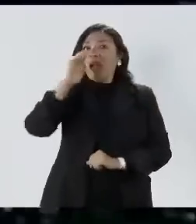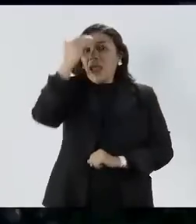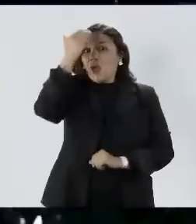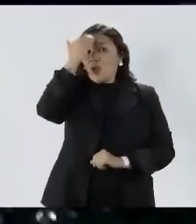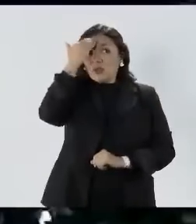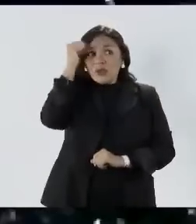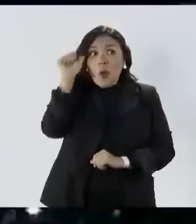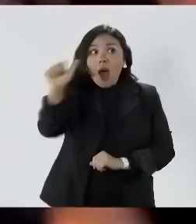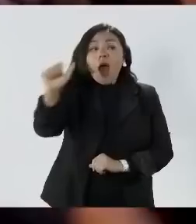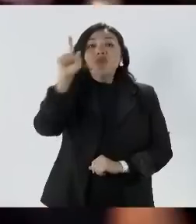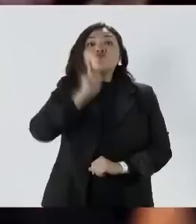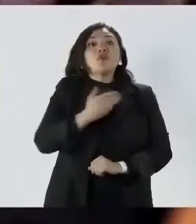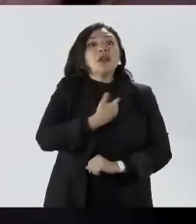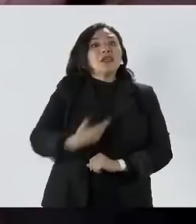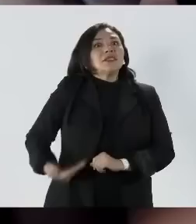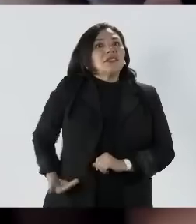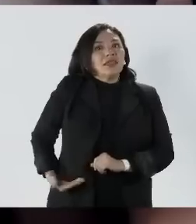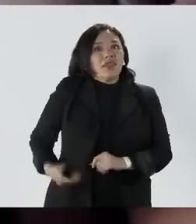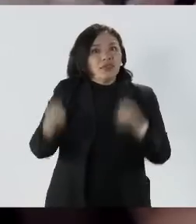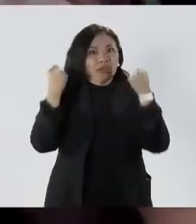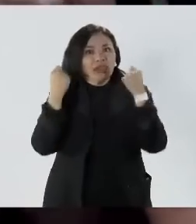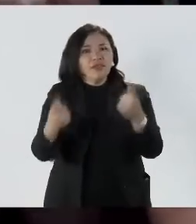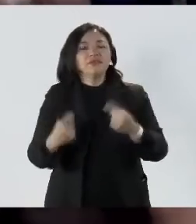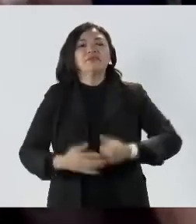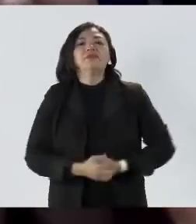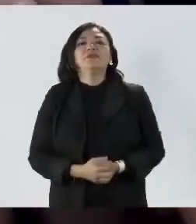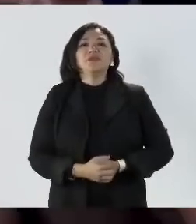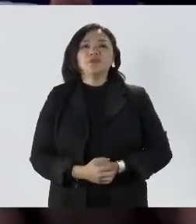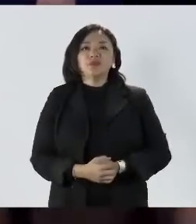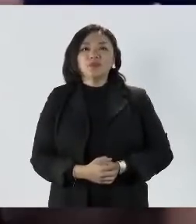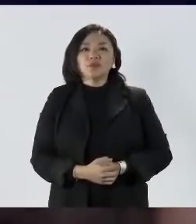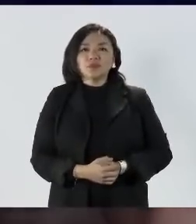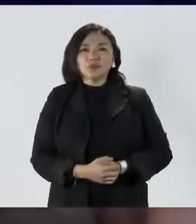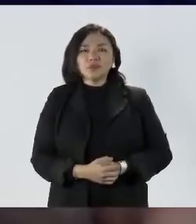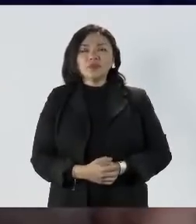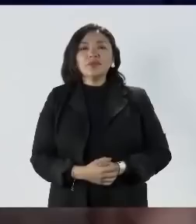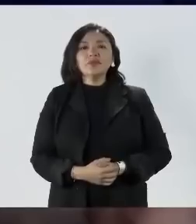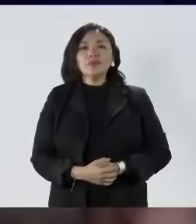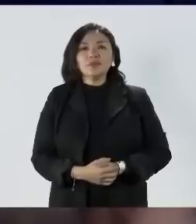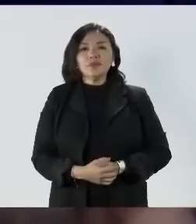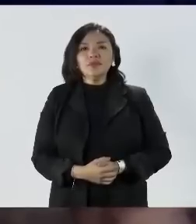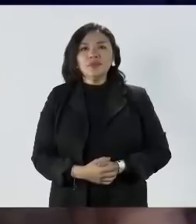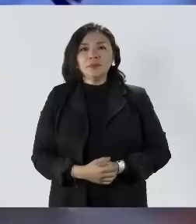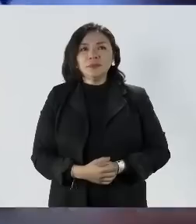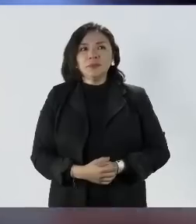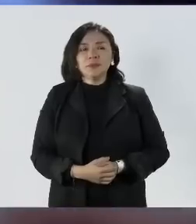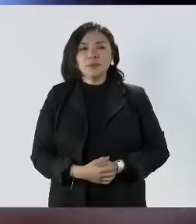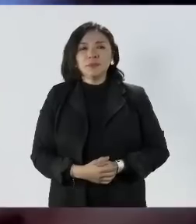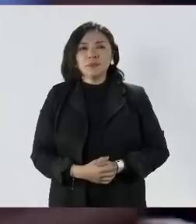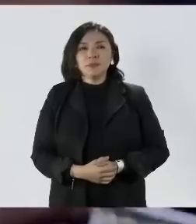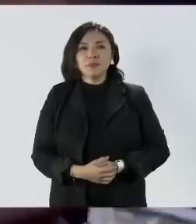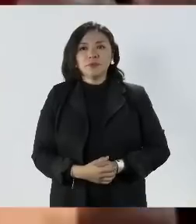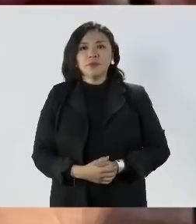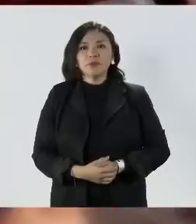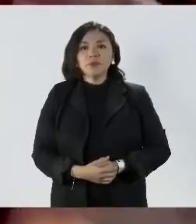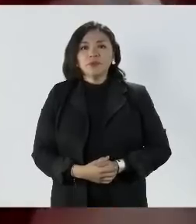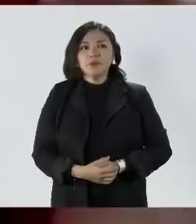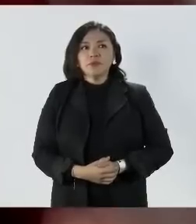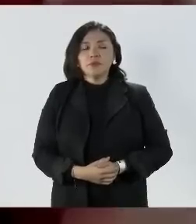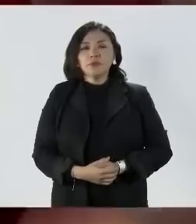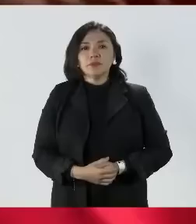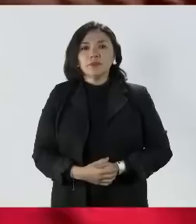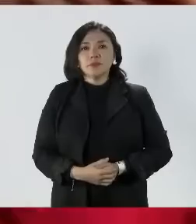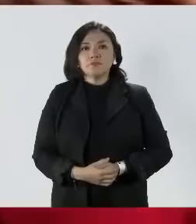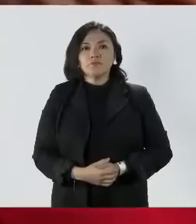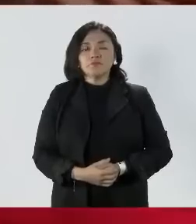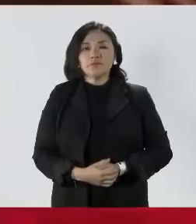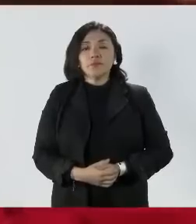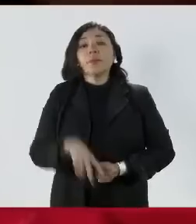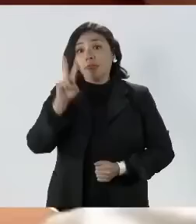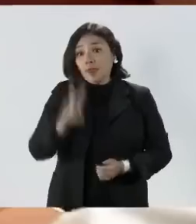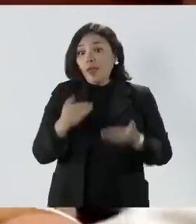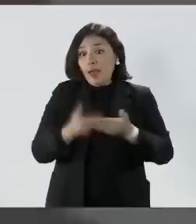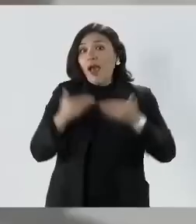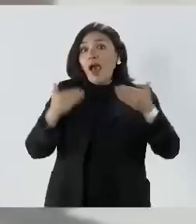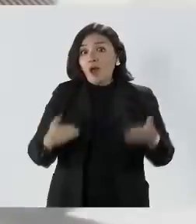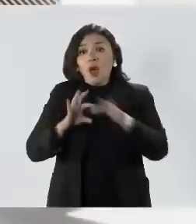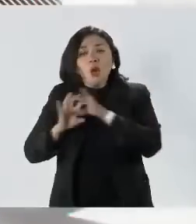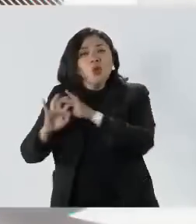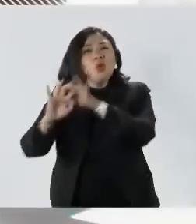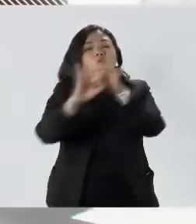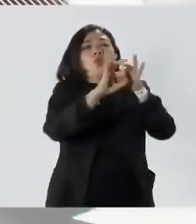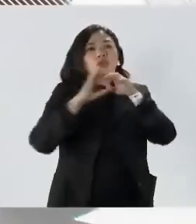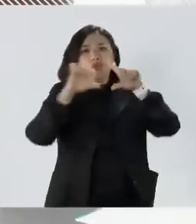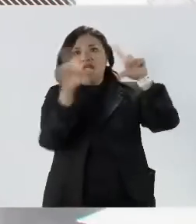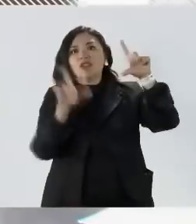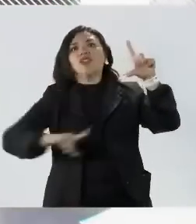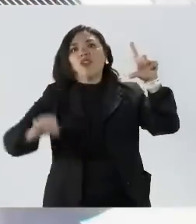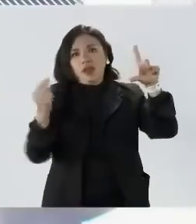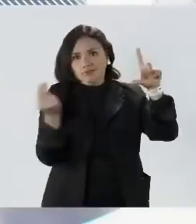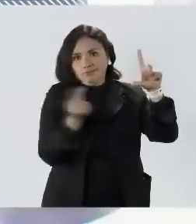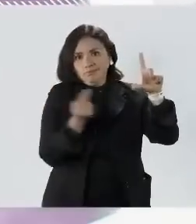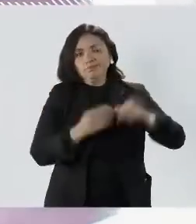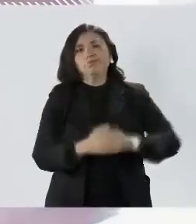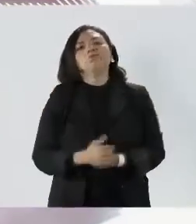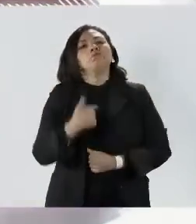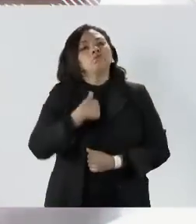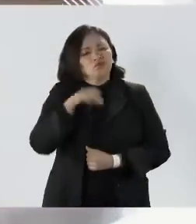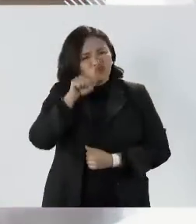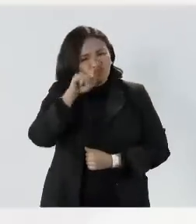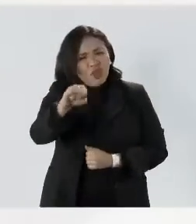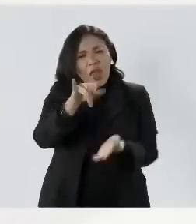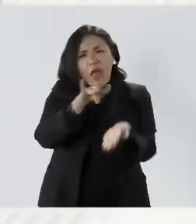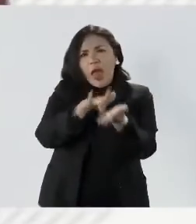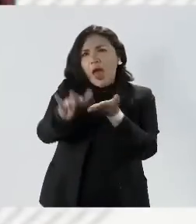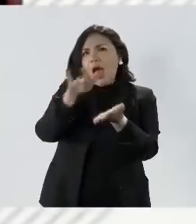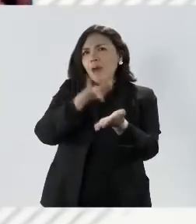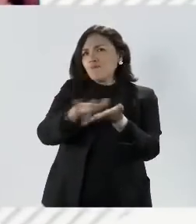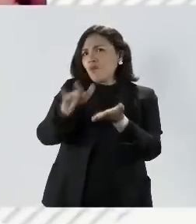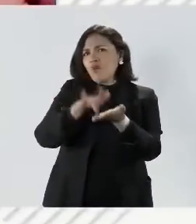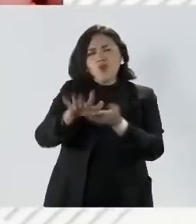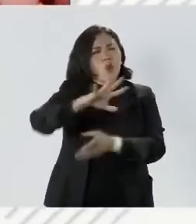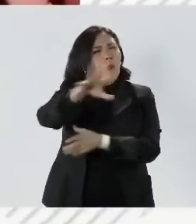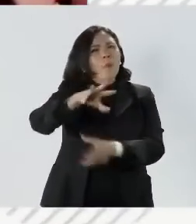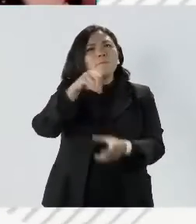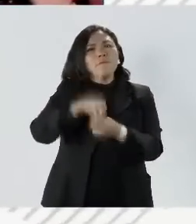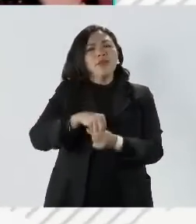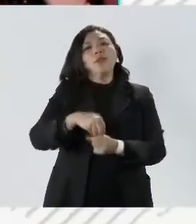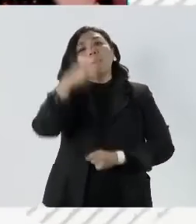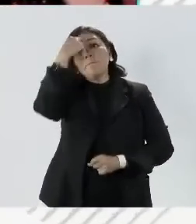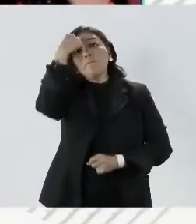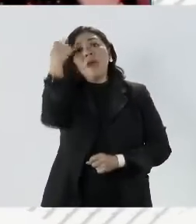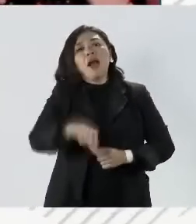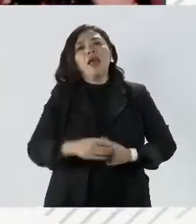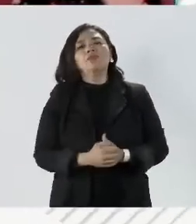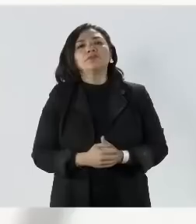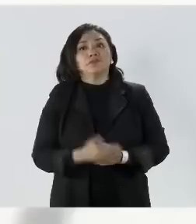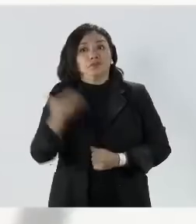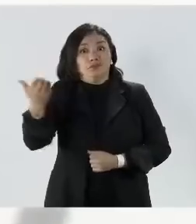presidenta es momento de unidad nacional apoyo total y sin reservas a la postura de la presidenta